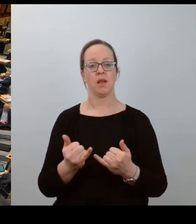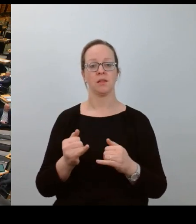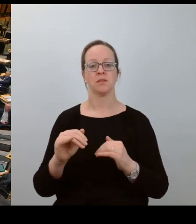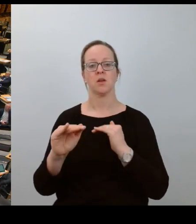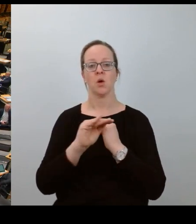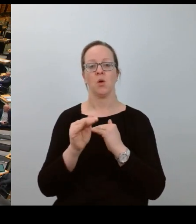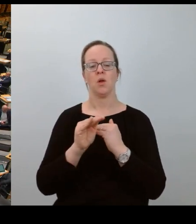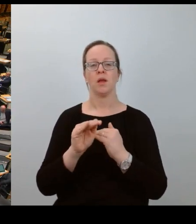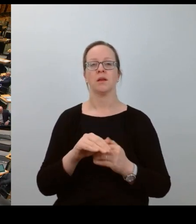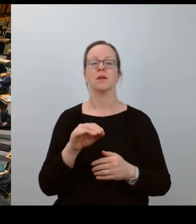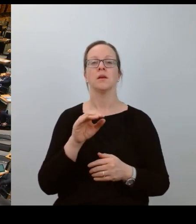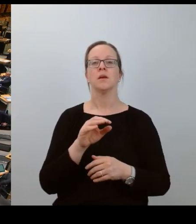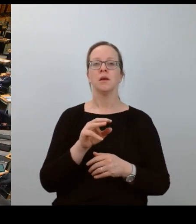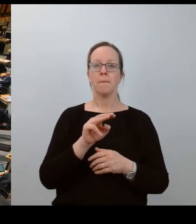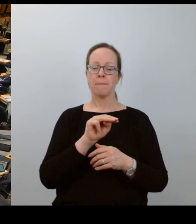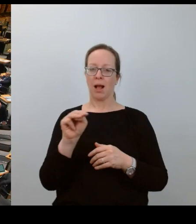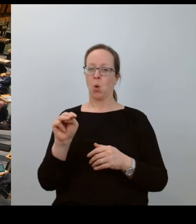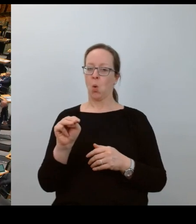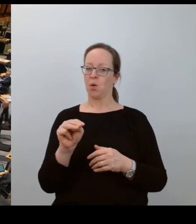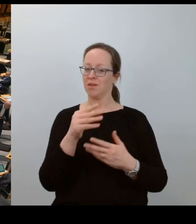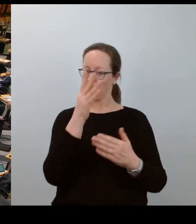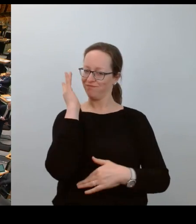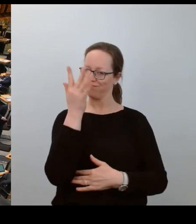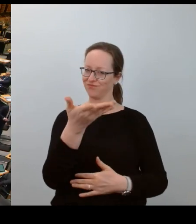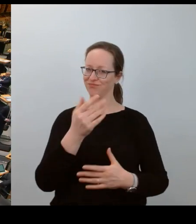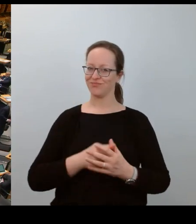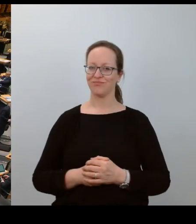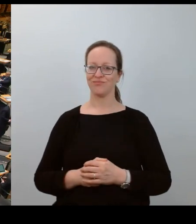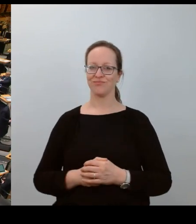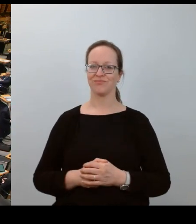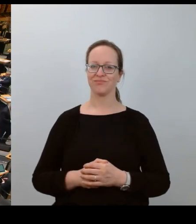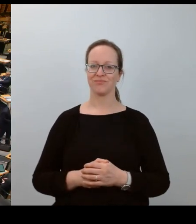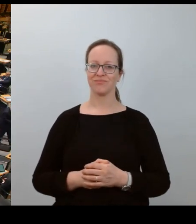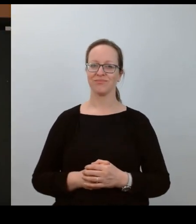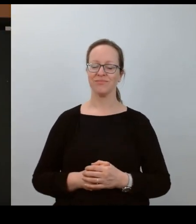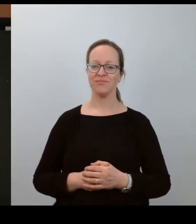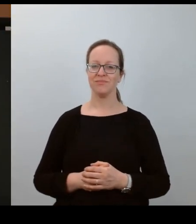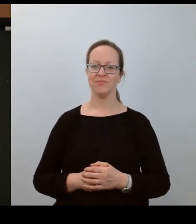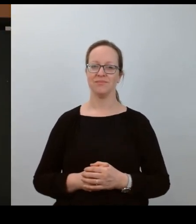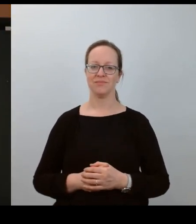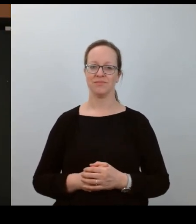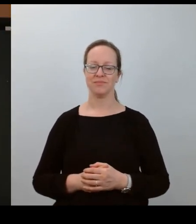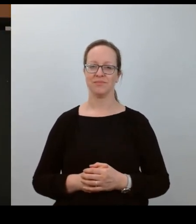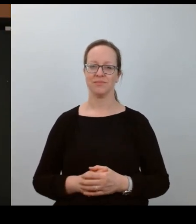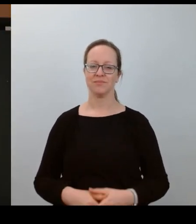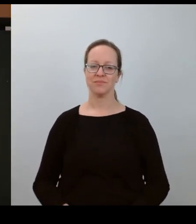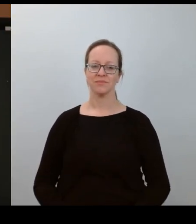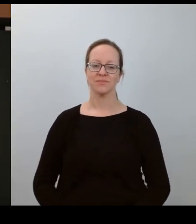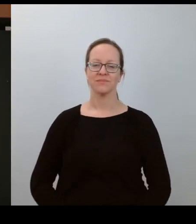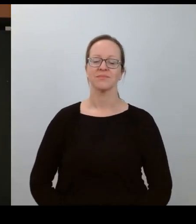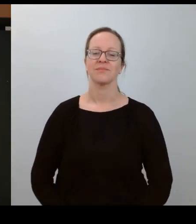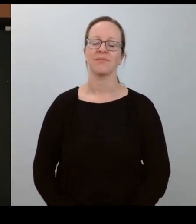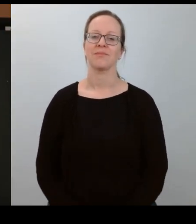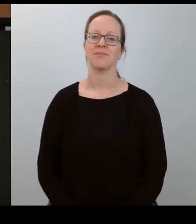(Rednerwechsel) Frau Präsidentin, liebe Kolleginnen und Kollegen! Das letzte Jahr war auch nicht so, wie ich mir das vorgestellt habe, dass wir wirkh